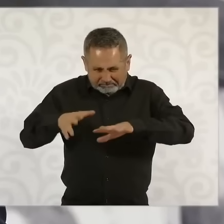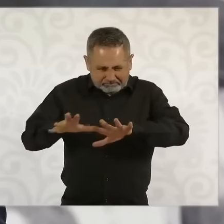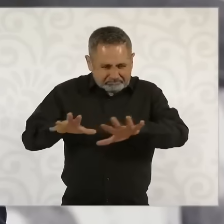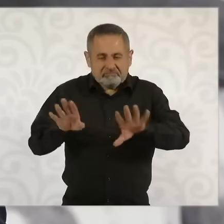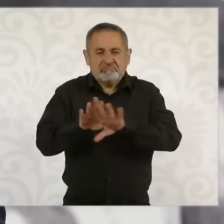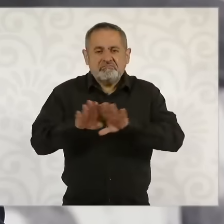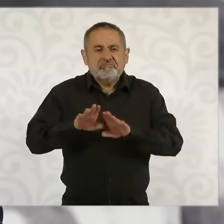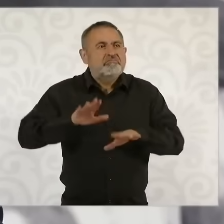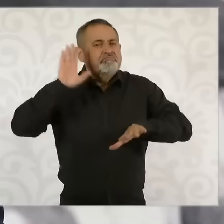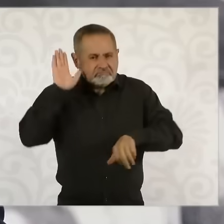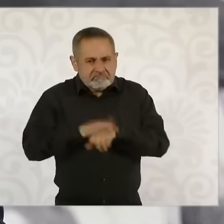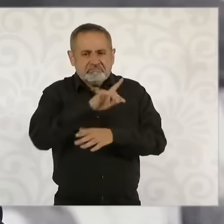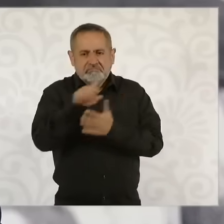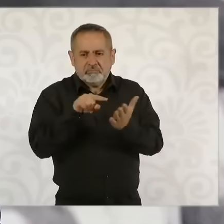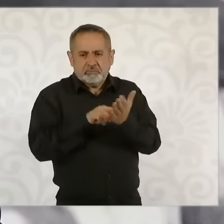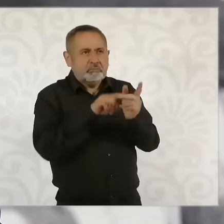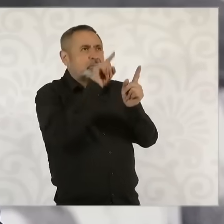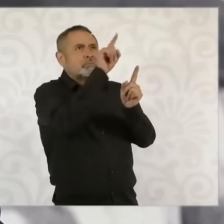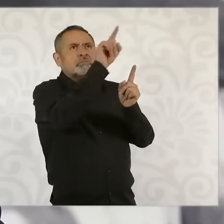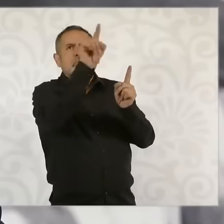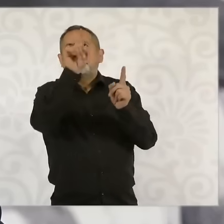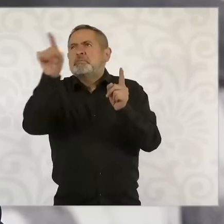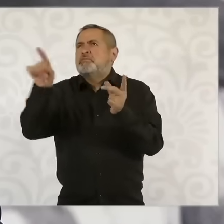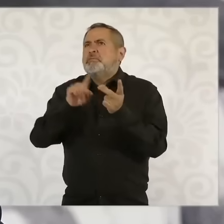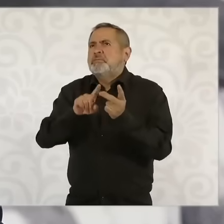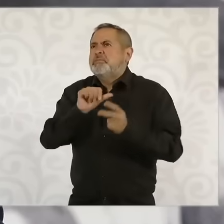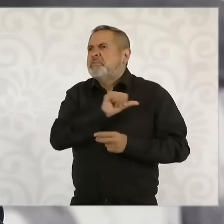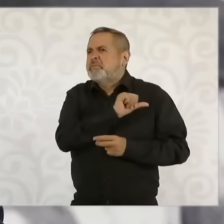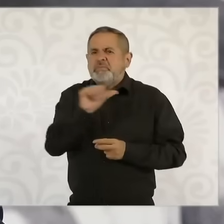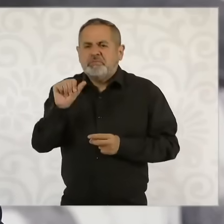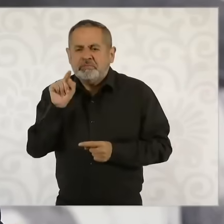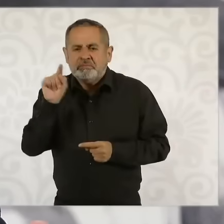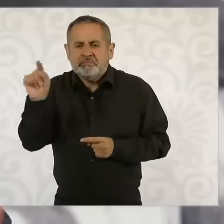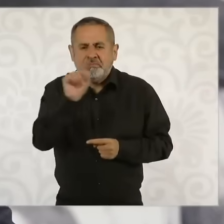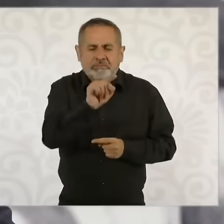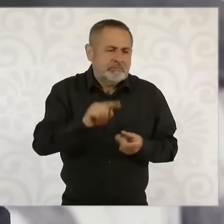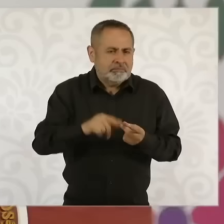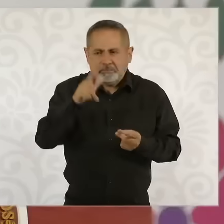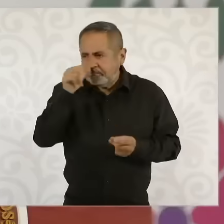para potencializar esa conectividad a diferentes regiones, ¿no? Como es Hermosillo, Ciudad Obregón,